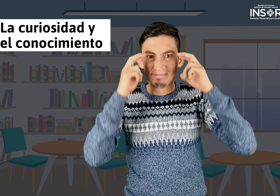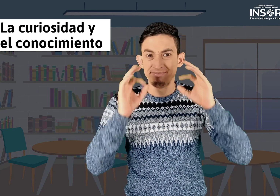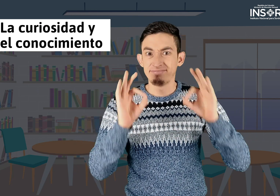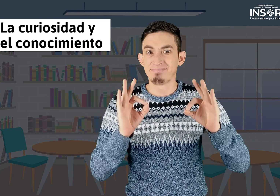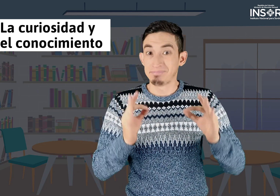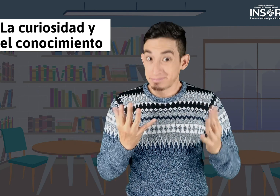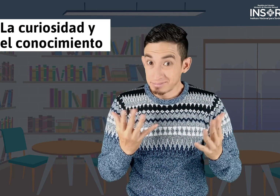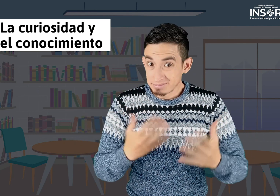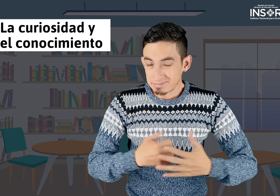¡Qué bien!